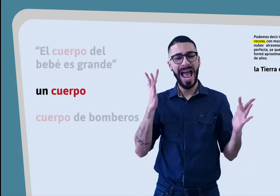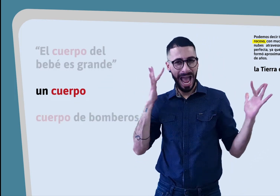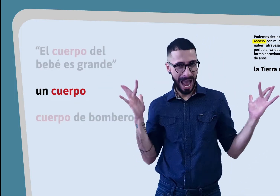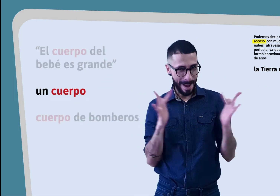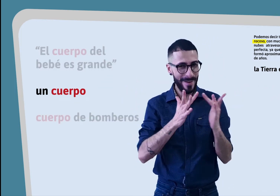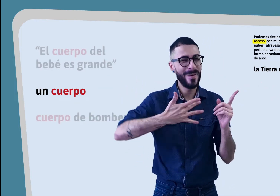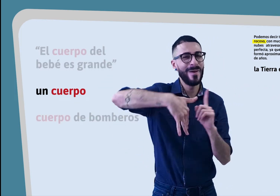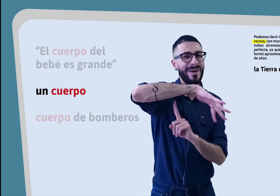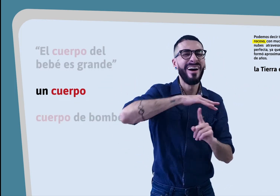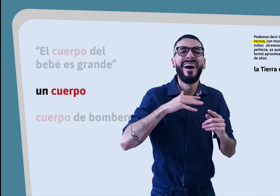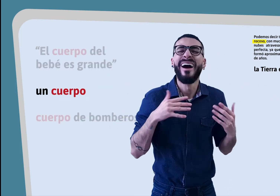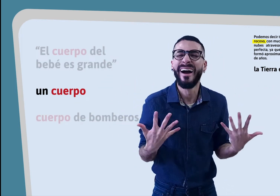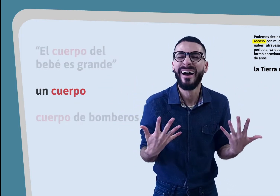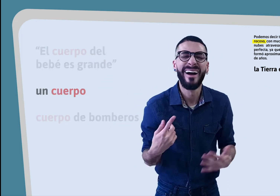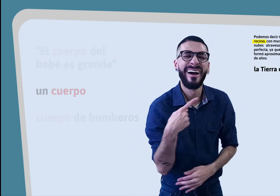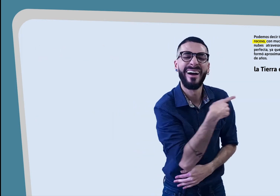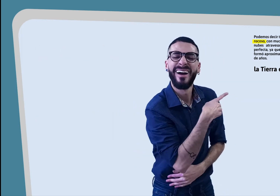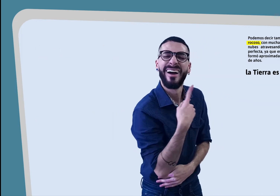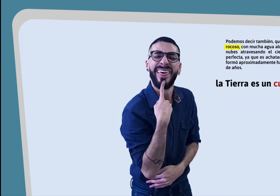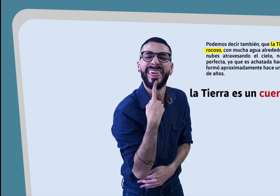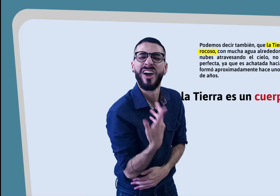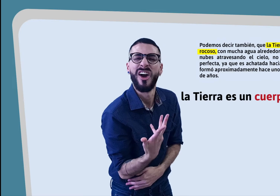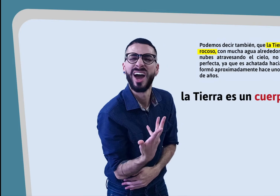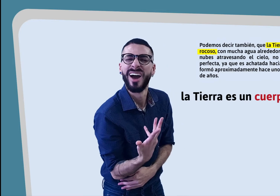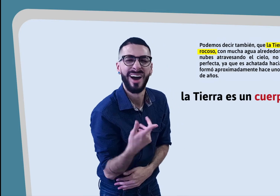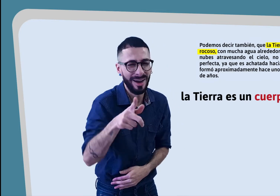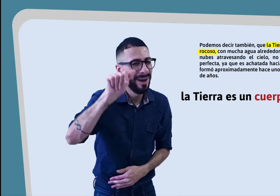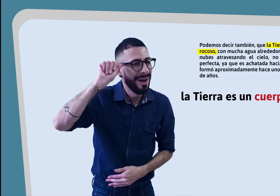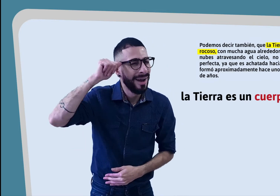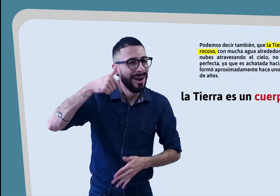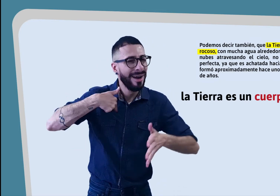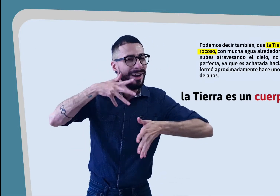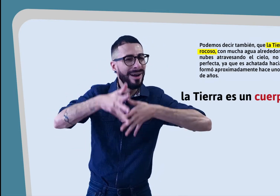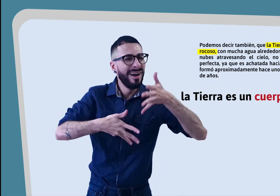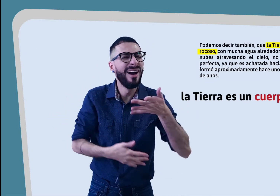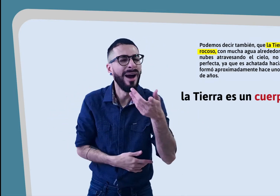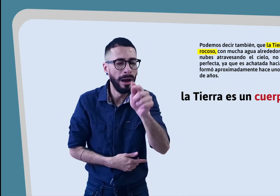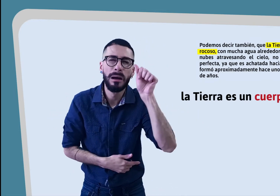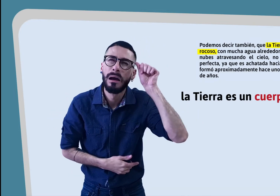Este es el sentido apropiado del contexto que estamos leyendo. Voy a expresarlo adecuadamente en lengua de señas.